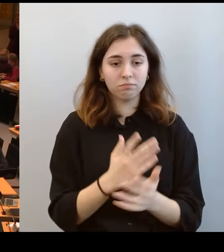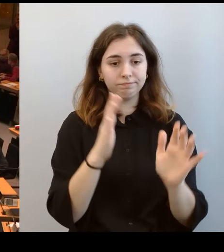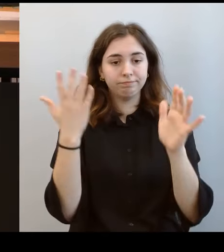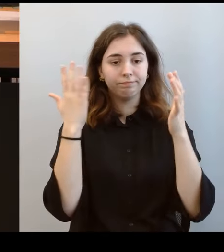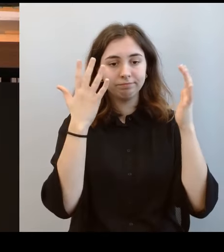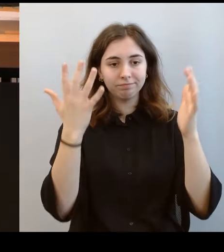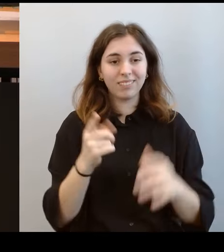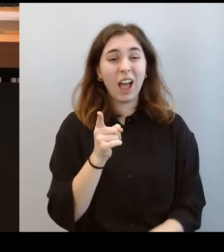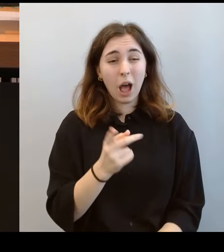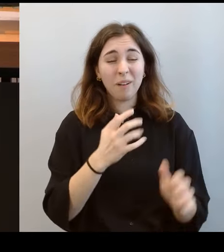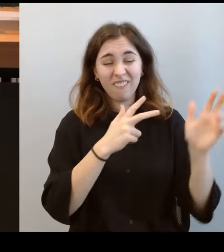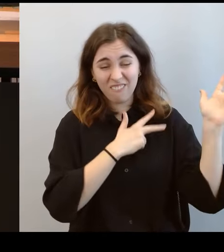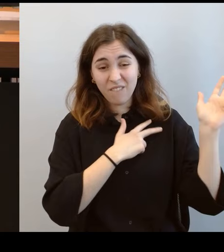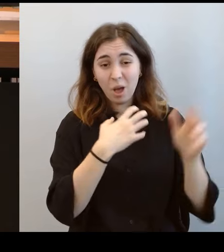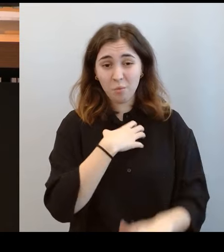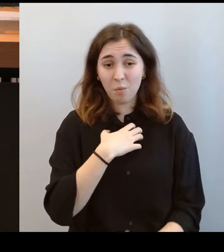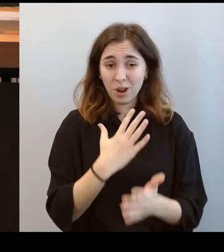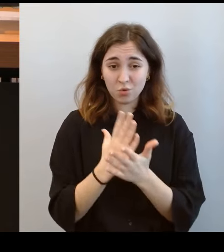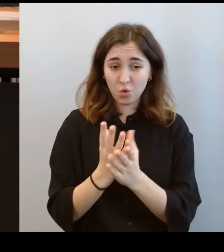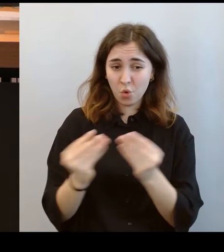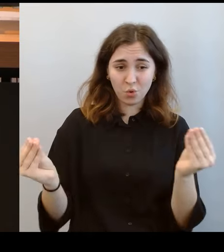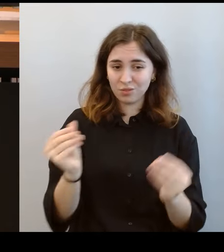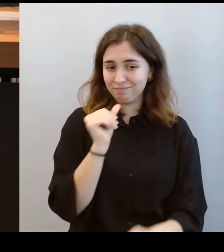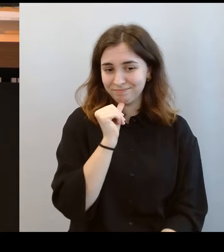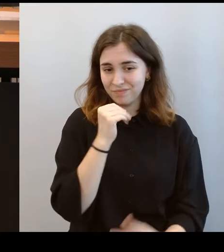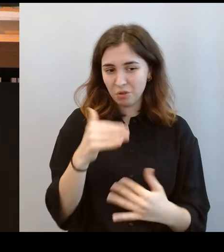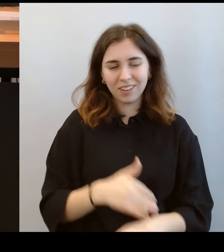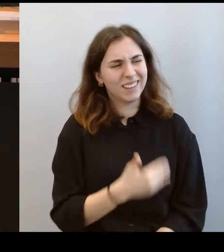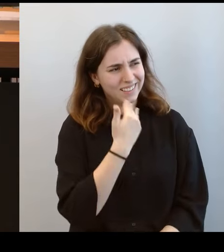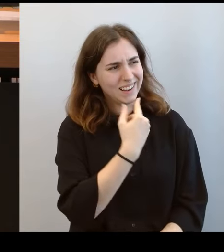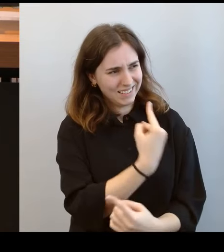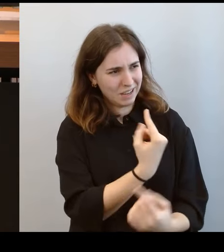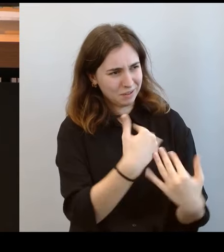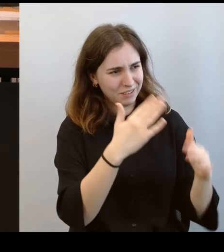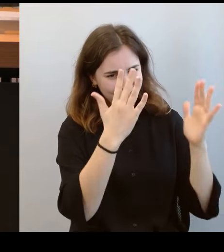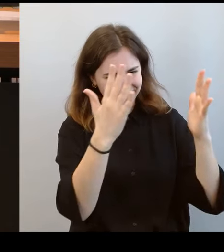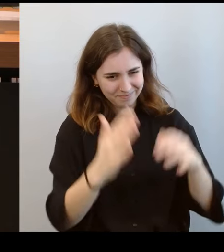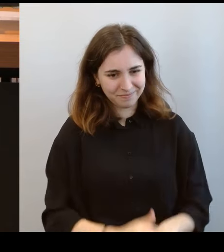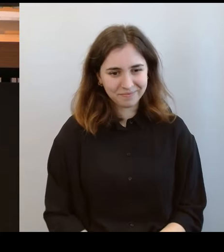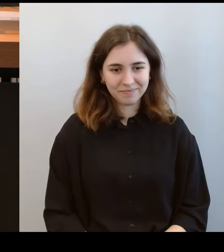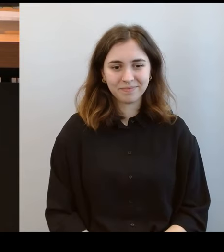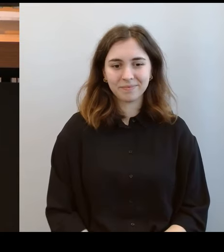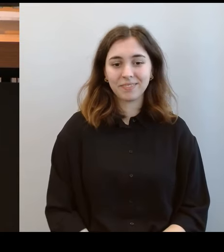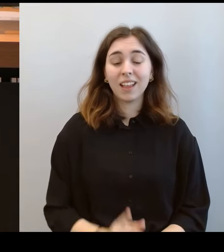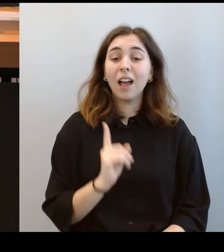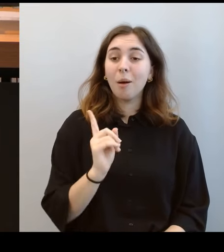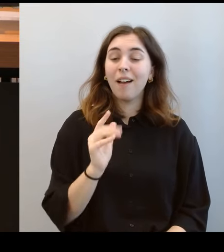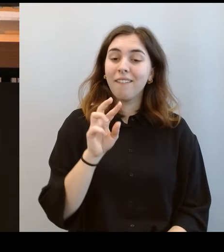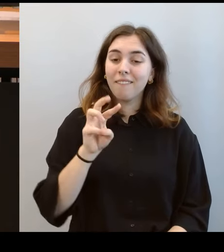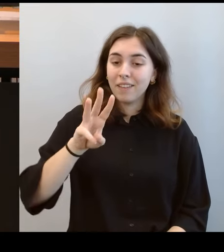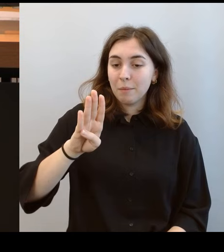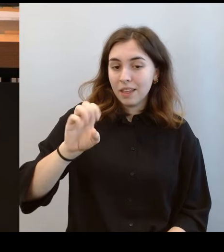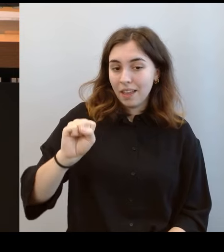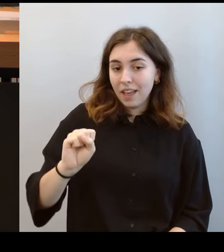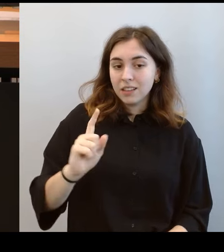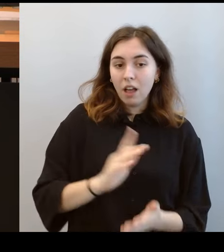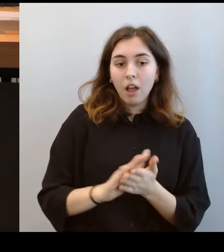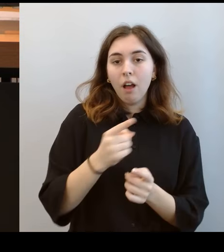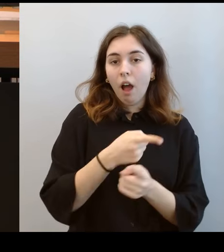Danke für den Beifall. Leider ist die Ausgabe von WBS aber auch keine Lösung des Problems. Das zeigt der Blick